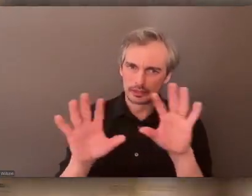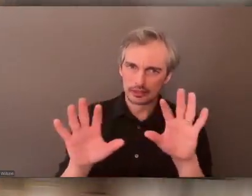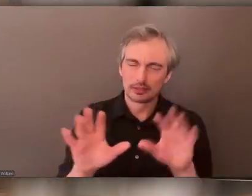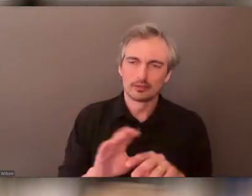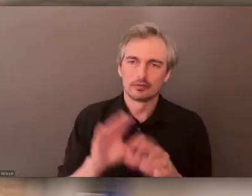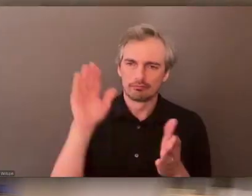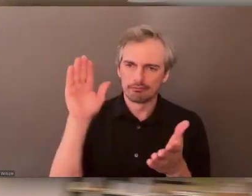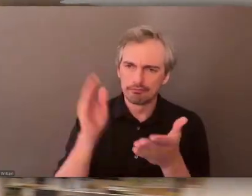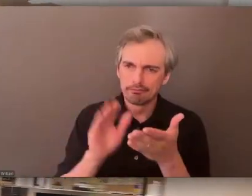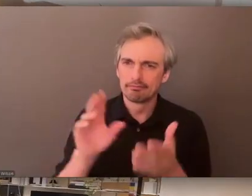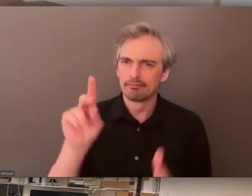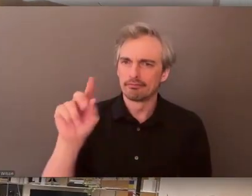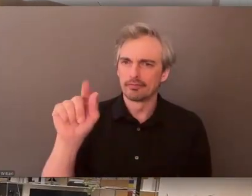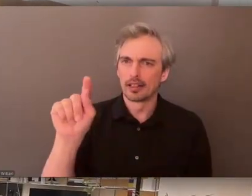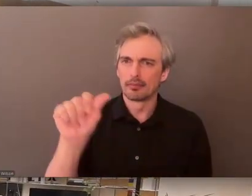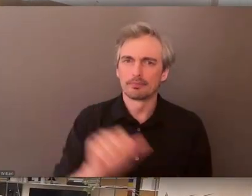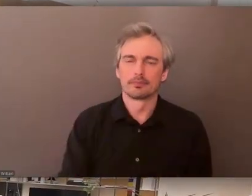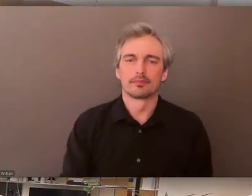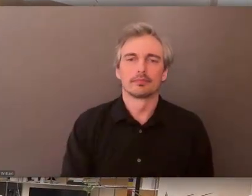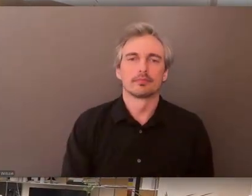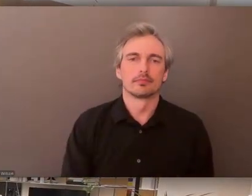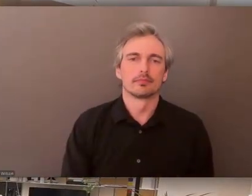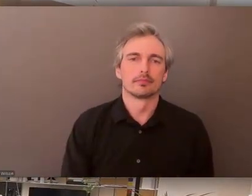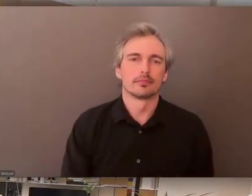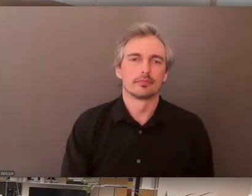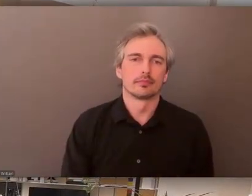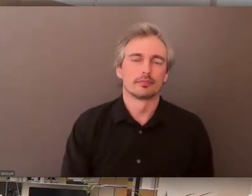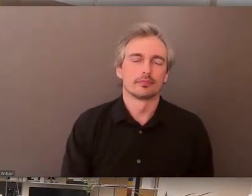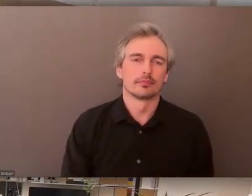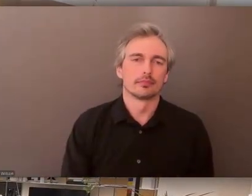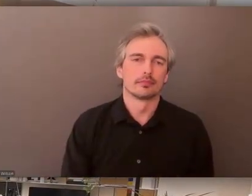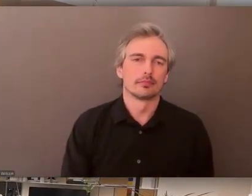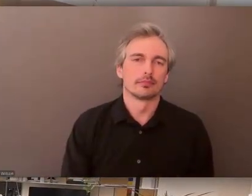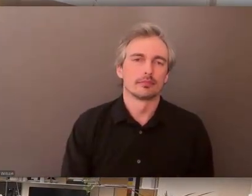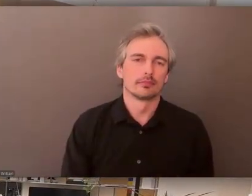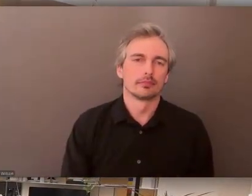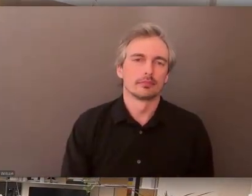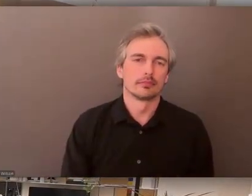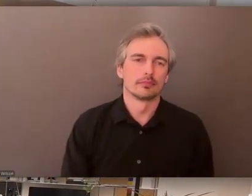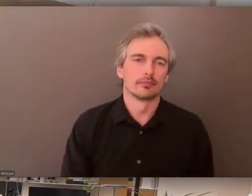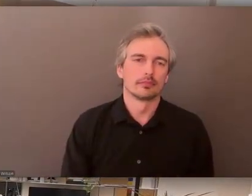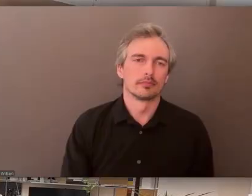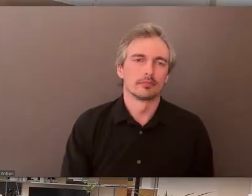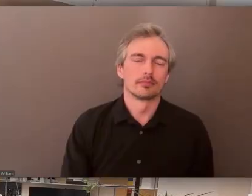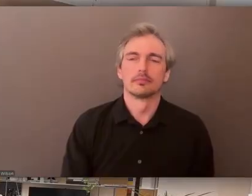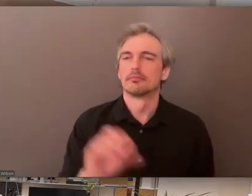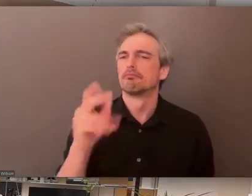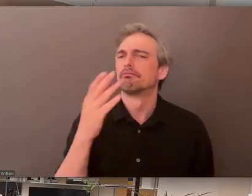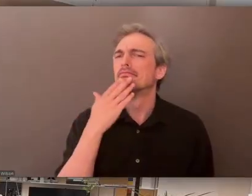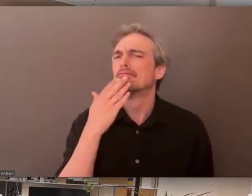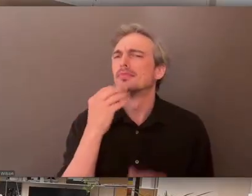ありがとうございます。 では、すべての色やキャプションが...